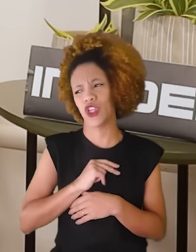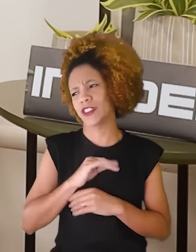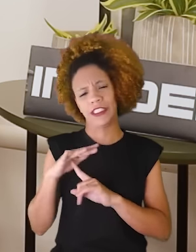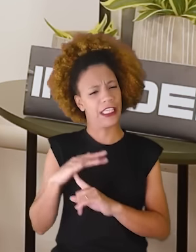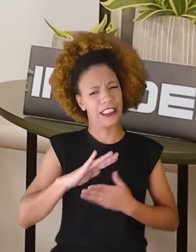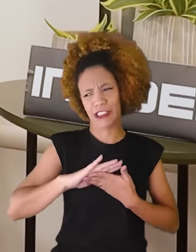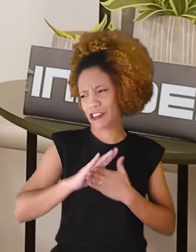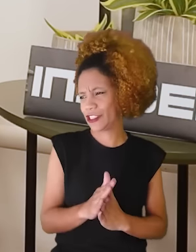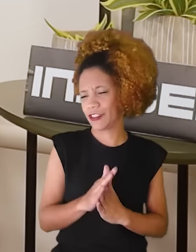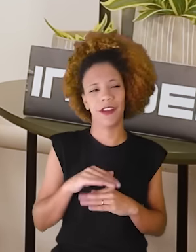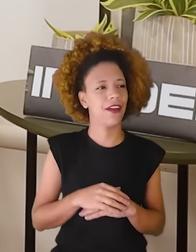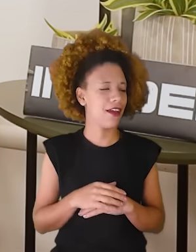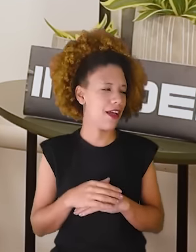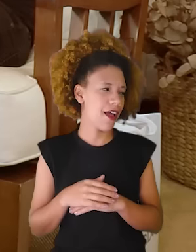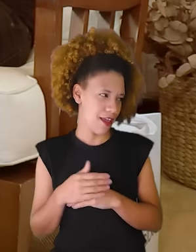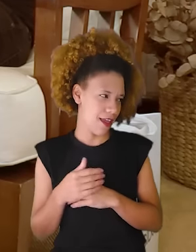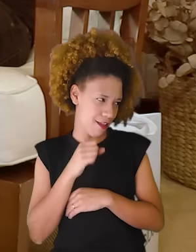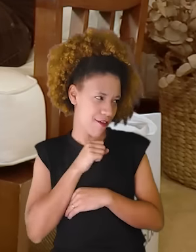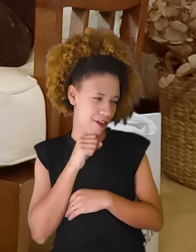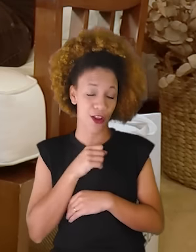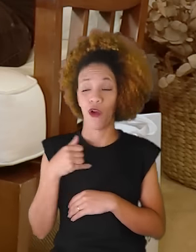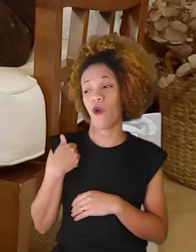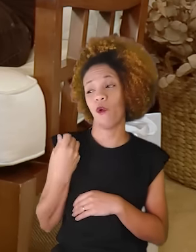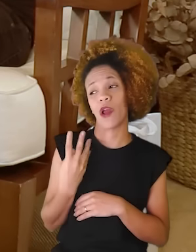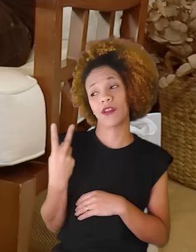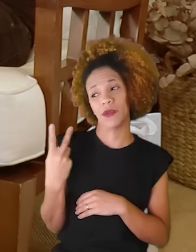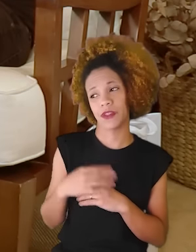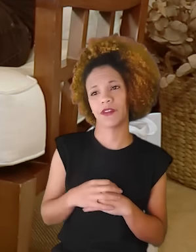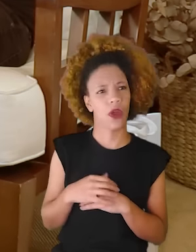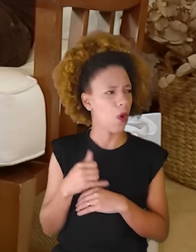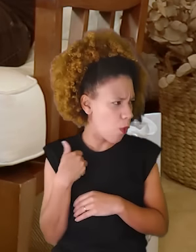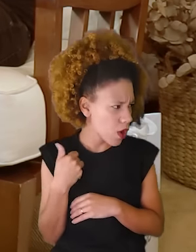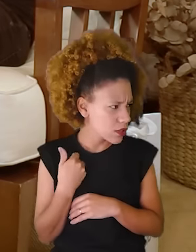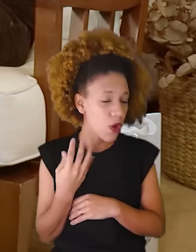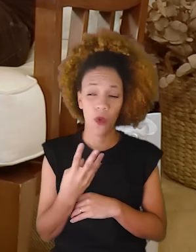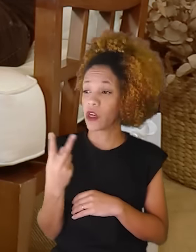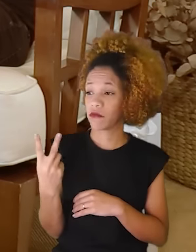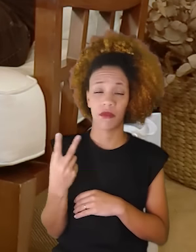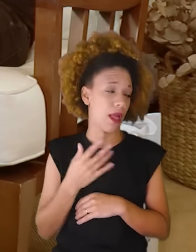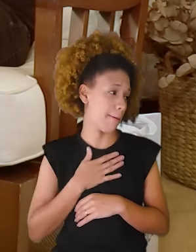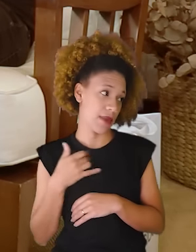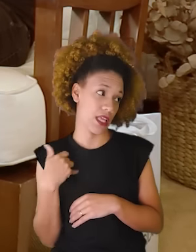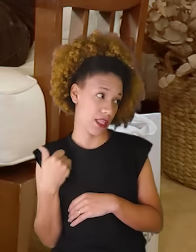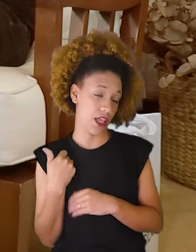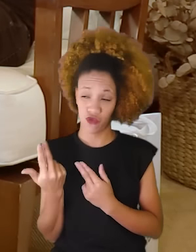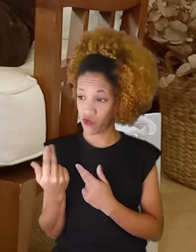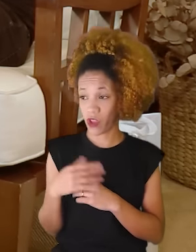mané Caraca ele é mais velho ele é mais velho tem 42 quantos anos 42 Ah tem min idade Ah tem 42 eu